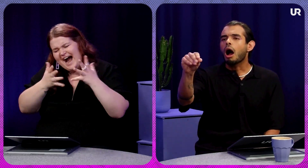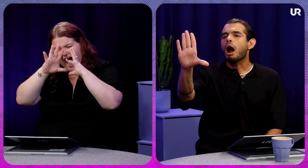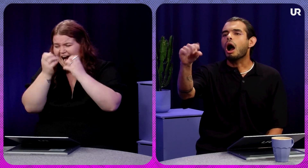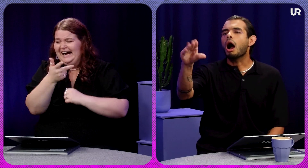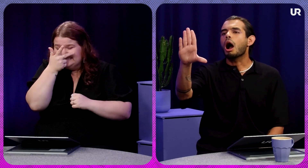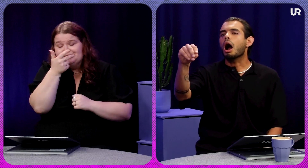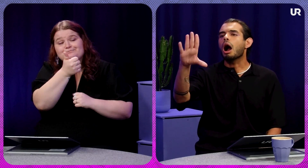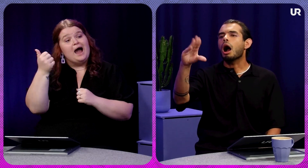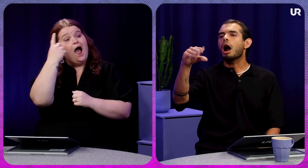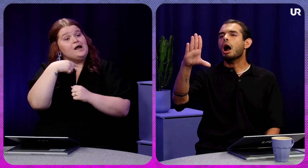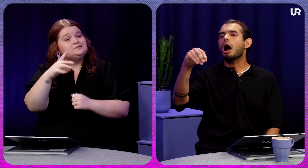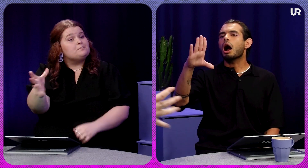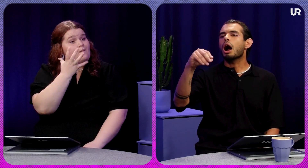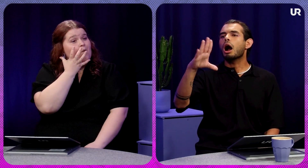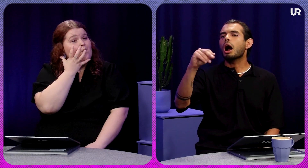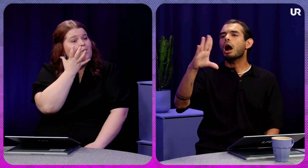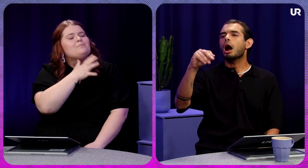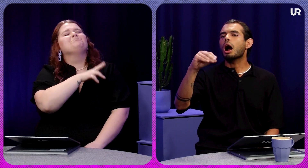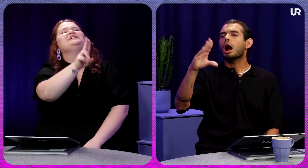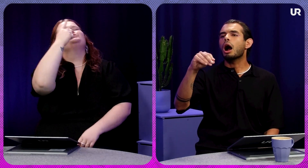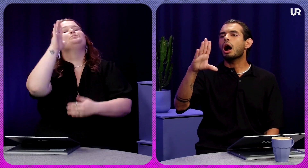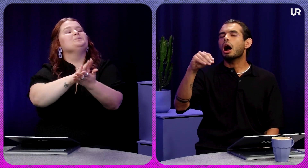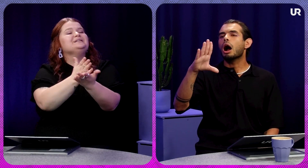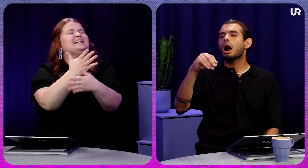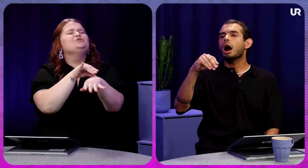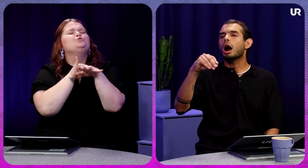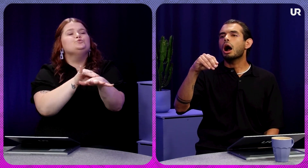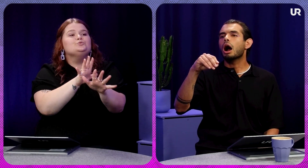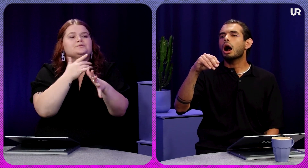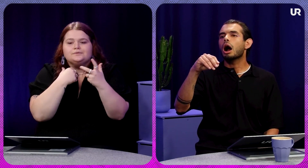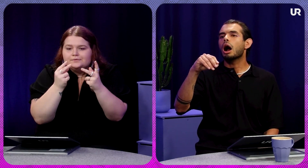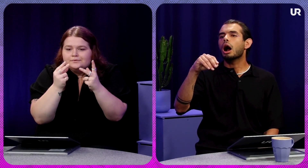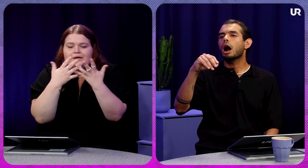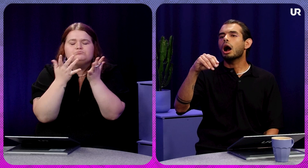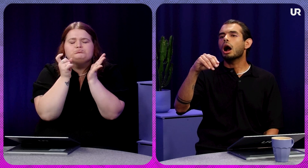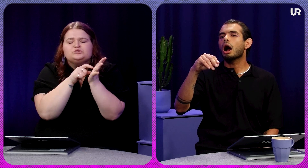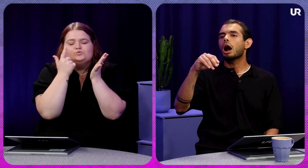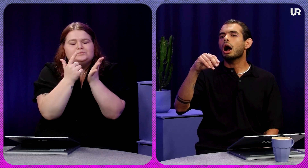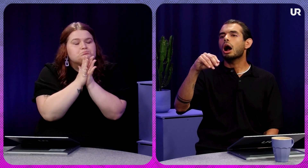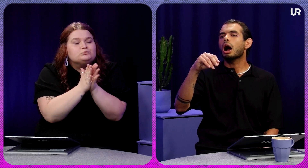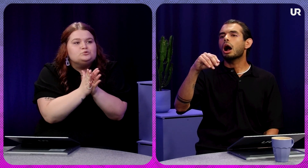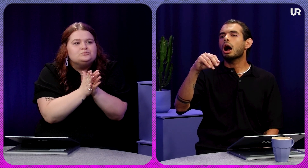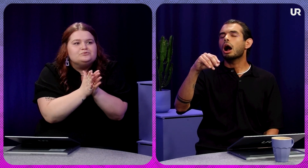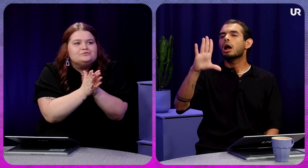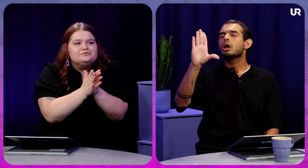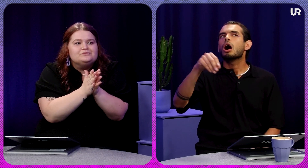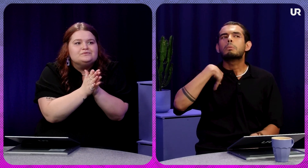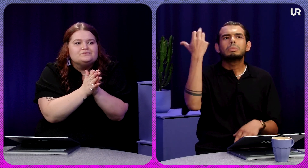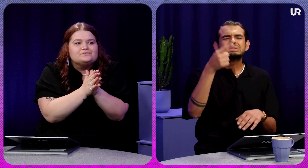Josephine: De spelade skitbra och någon hade bytt ut deras ansikten. Amir: JUST DET JA! Josephine: Jag trodde på allvar att det där var herrlaget, det såg sjukt äkta ut!